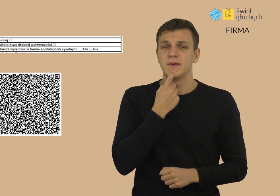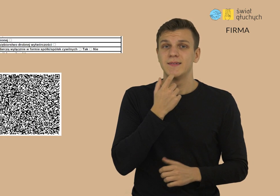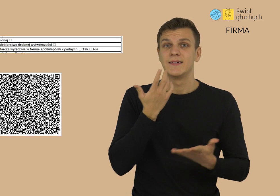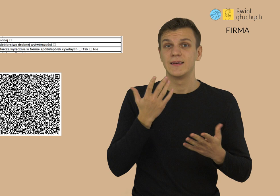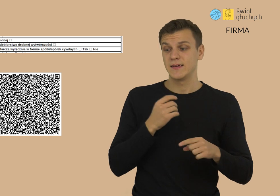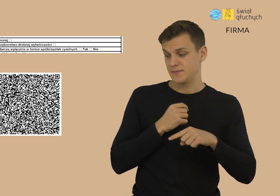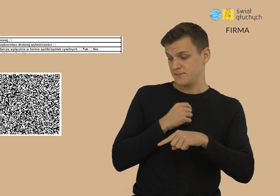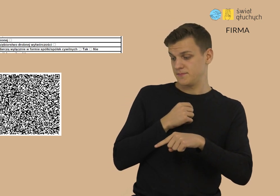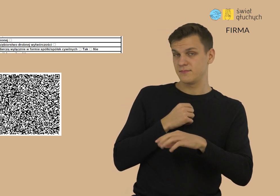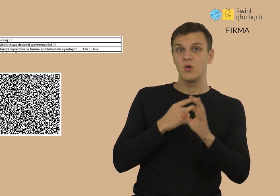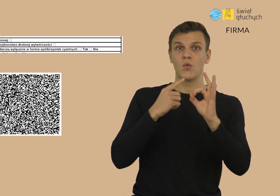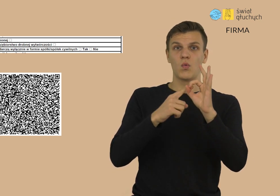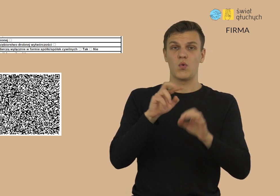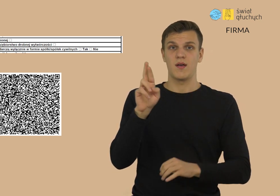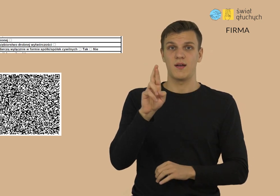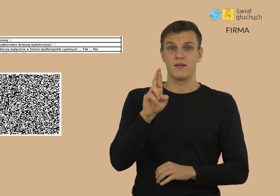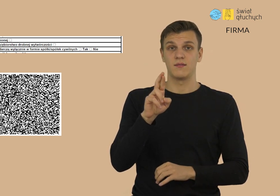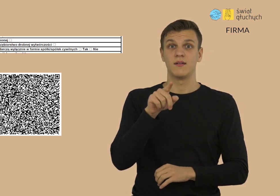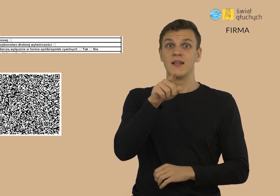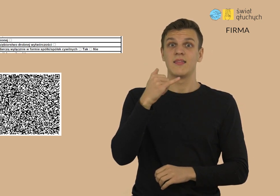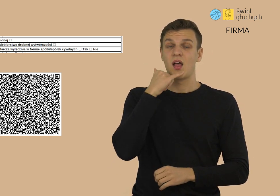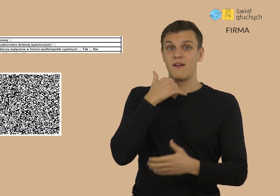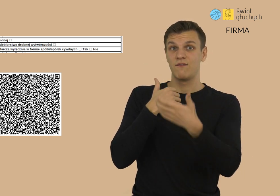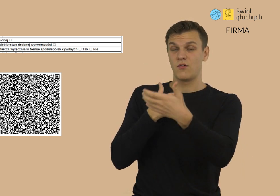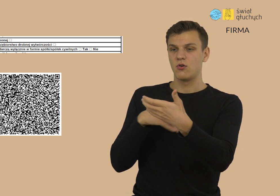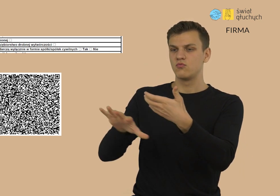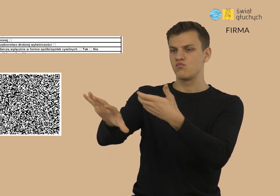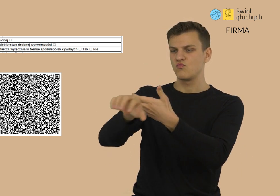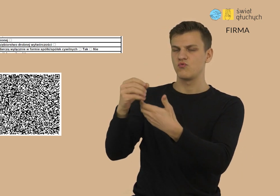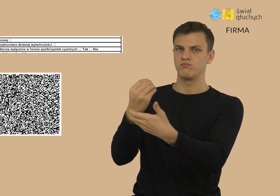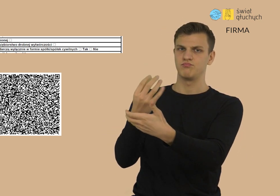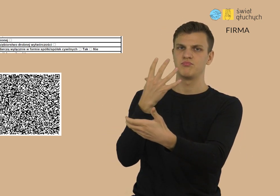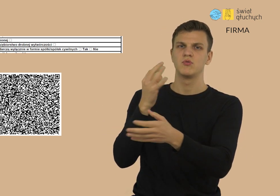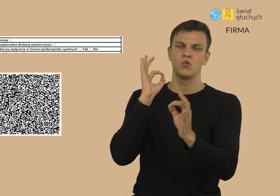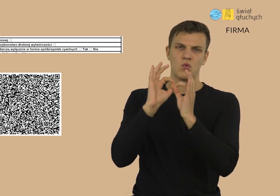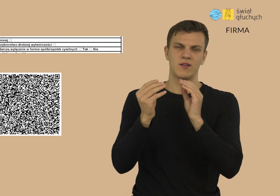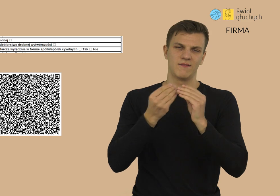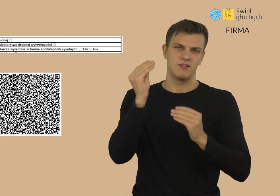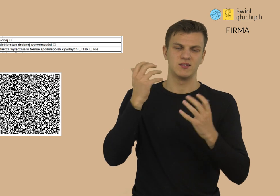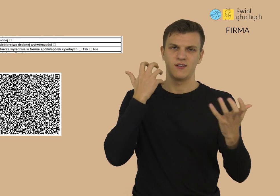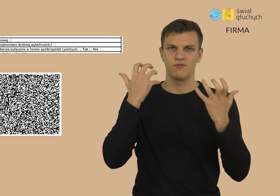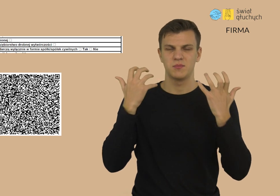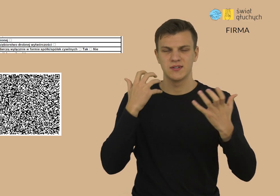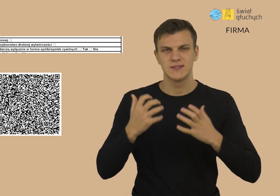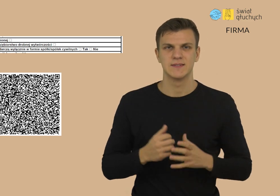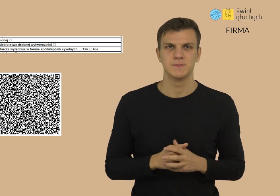Po zeskanowaniu kodu QR dowiesz się więcej informacji.